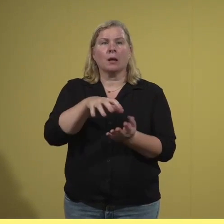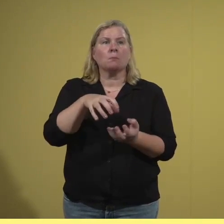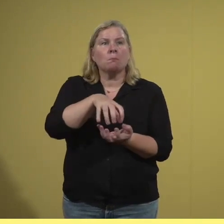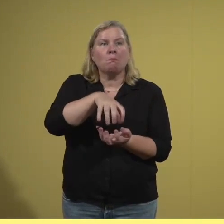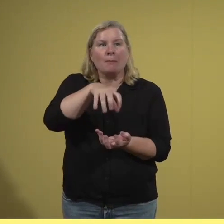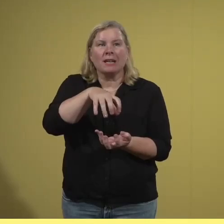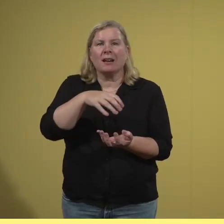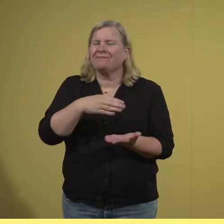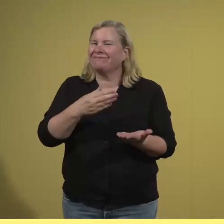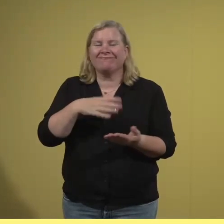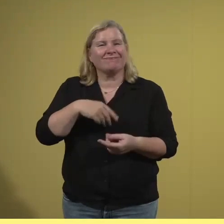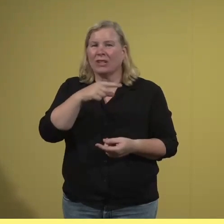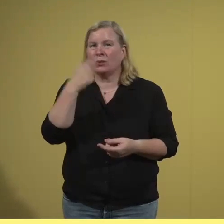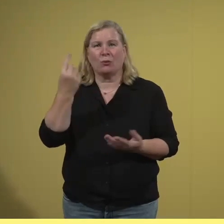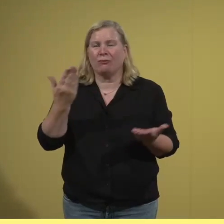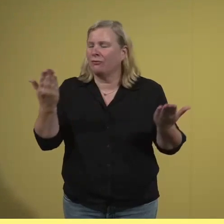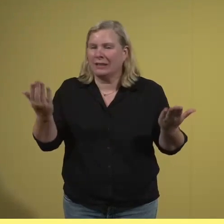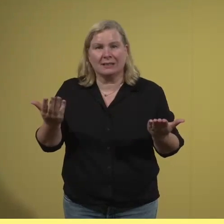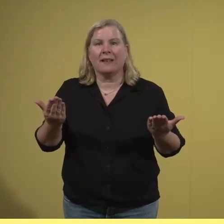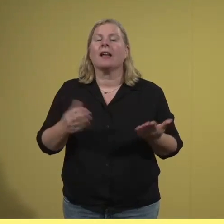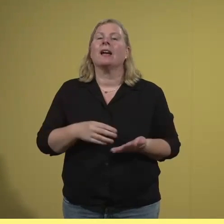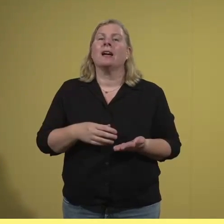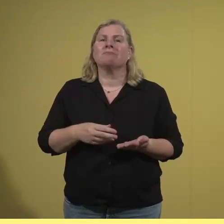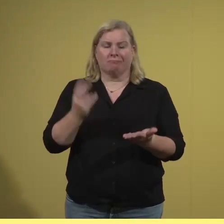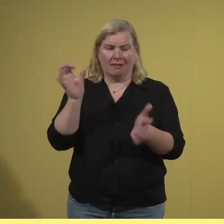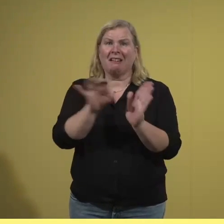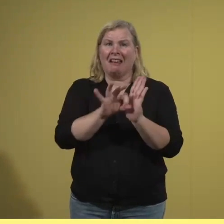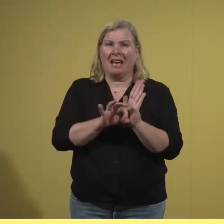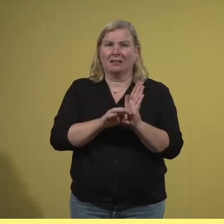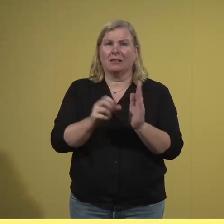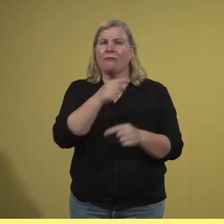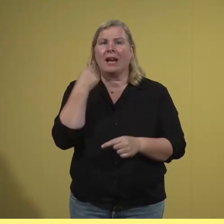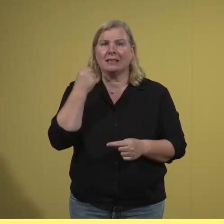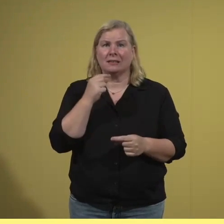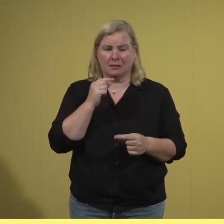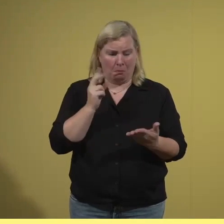Das Blöde bei den Paprika sind ja immer diese weißen Kerne.